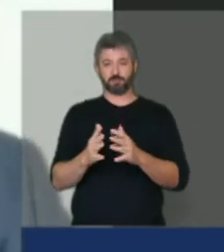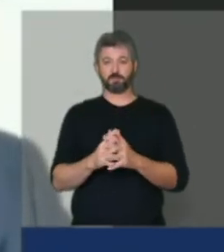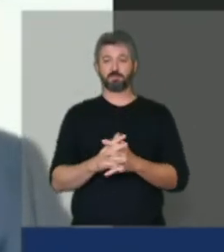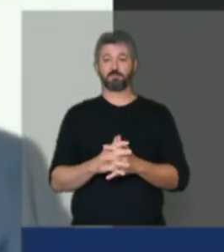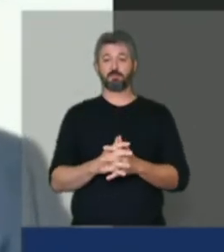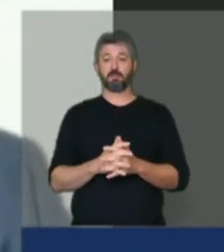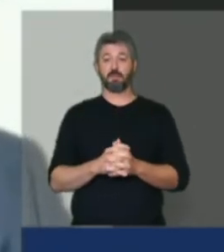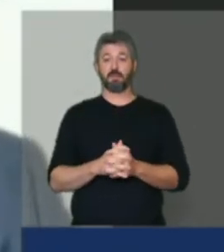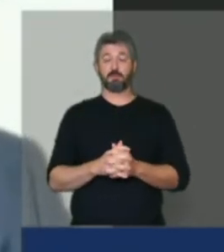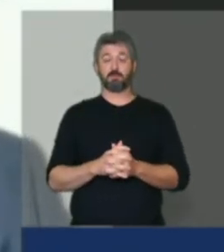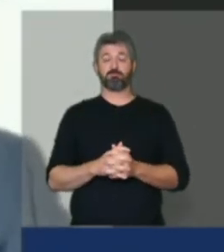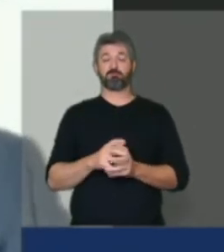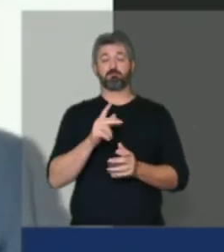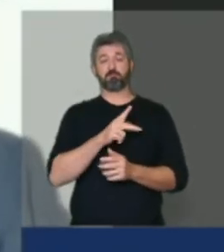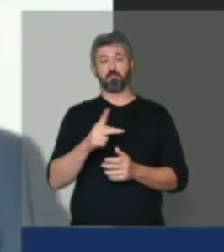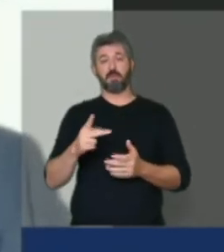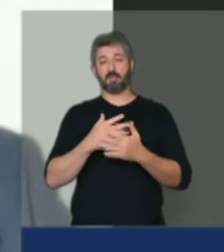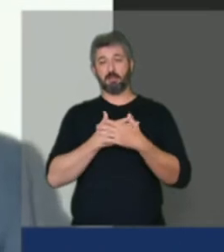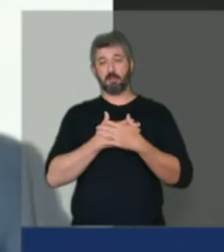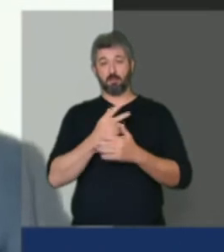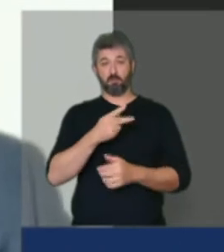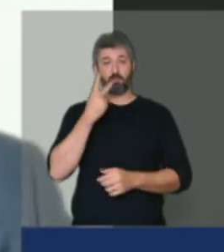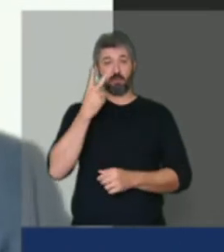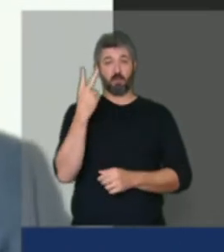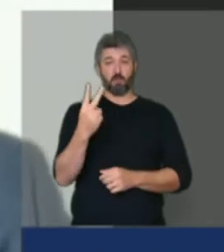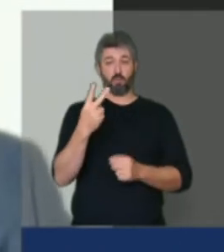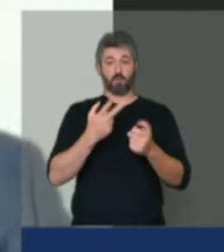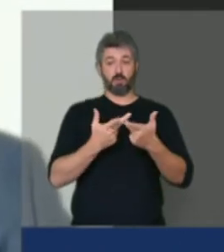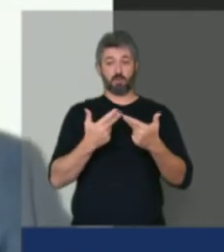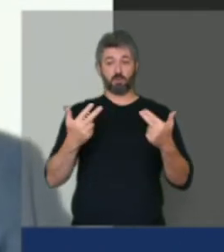JESUS. MEU QUERIDO PRESIDENTE, EU QUERIA FAZER DOIS REGISTROS. O PRIMEIRO DESSA GUERRA INSTITUCIONAL ACERCA DO